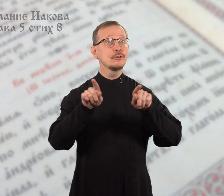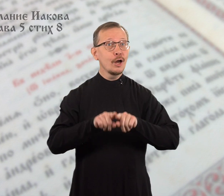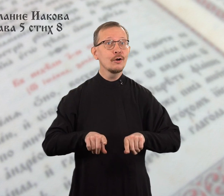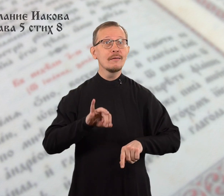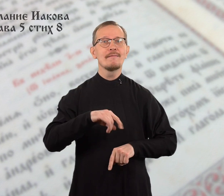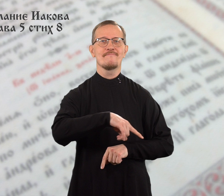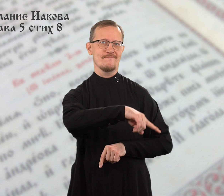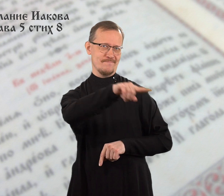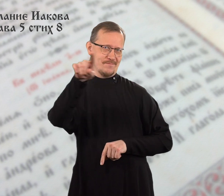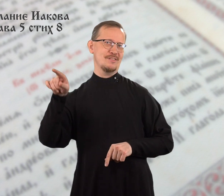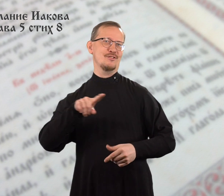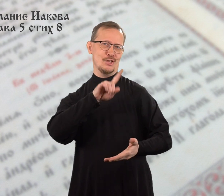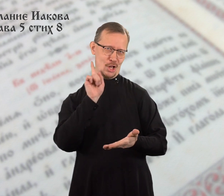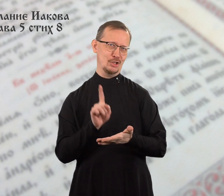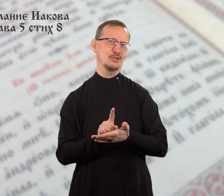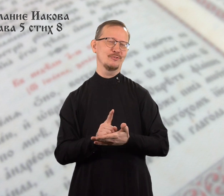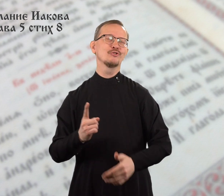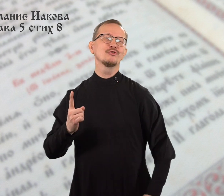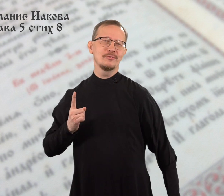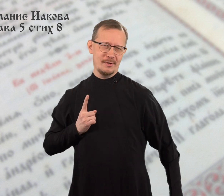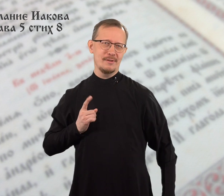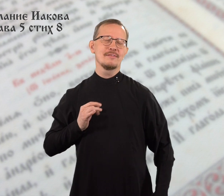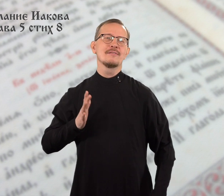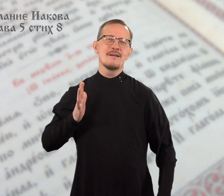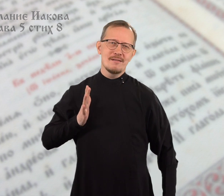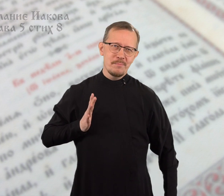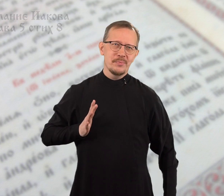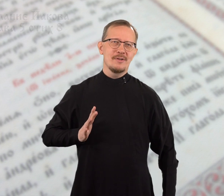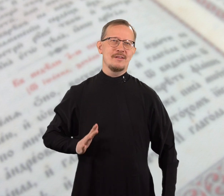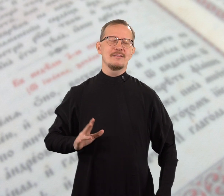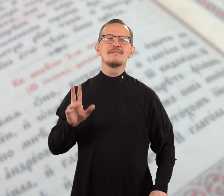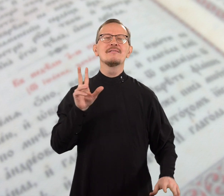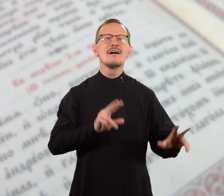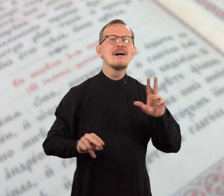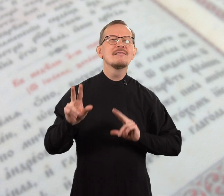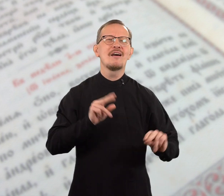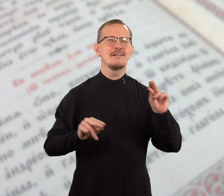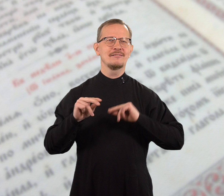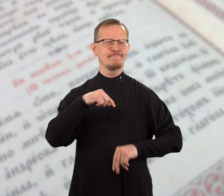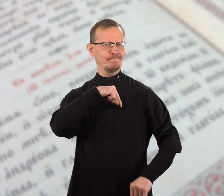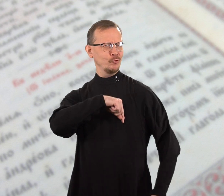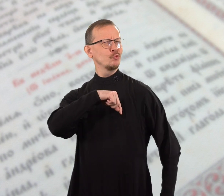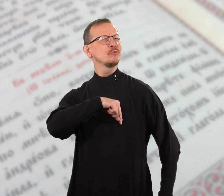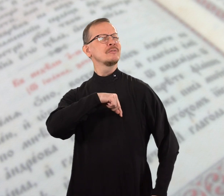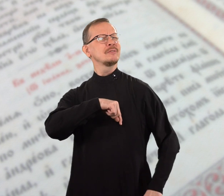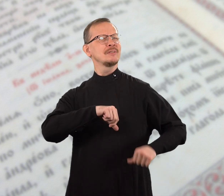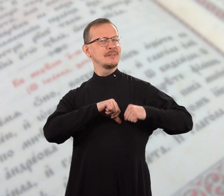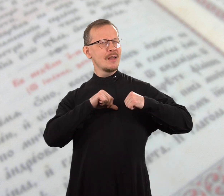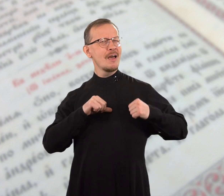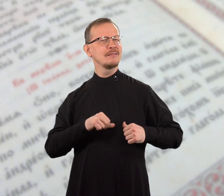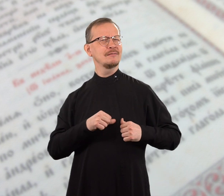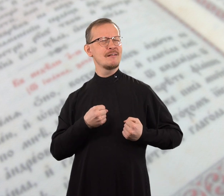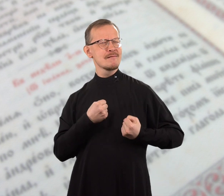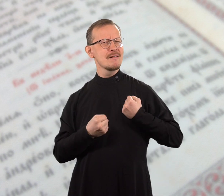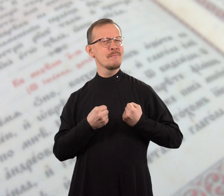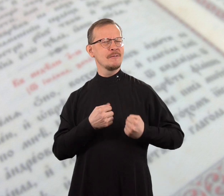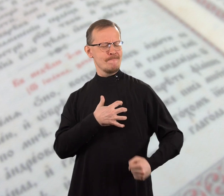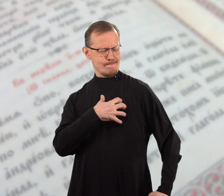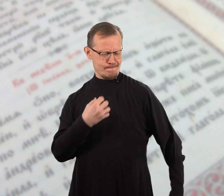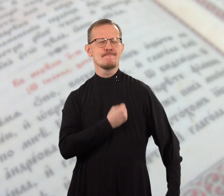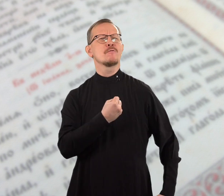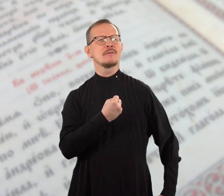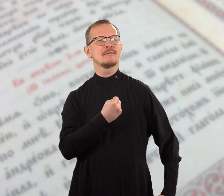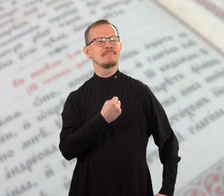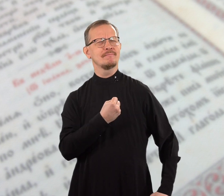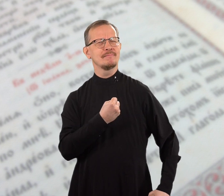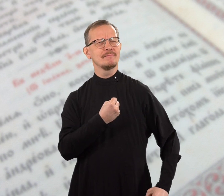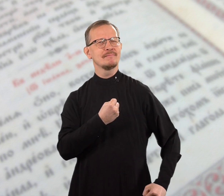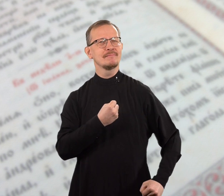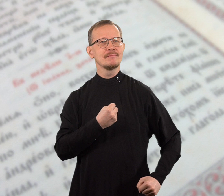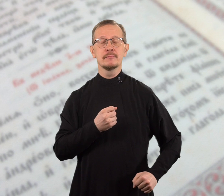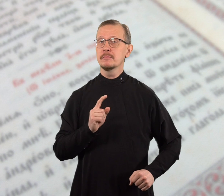Так же и вы будьте долготерпеливы и укрепляйте свое сердце,